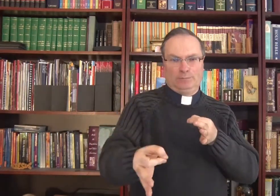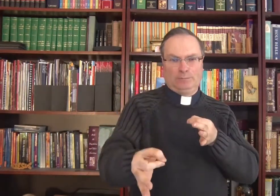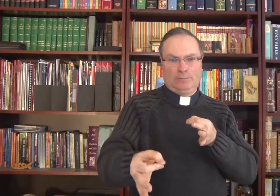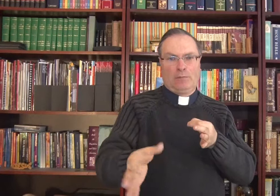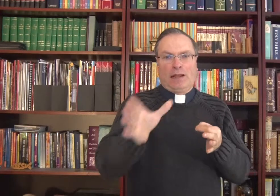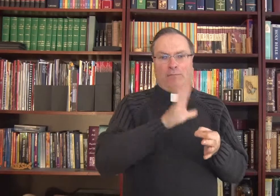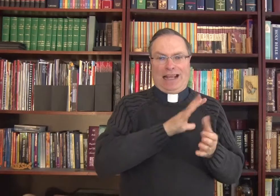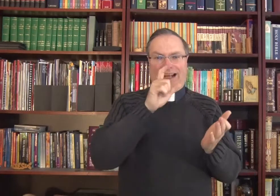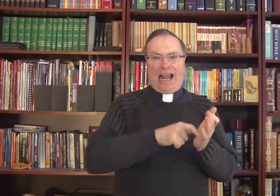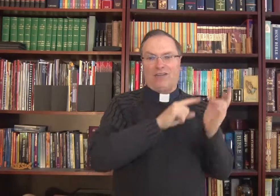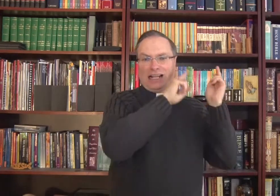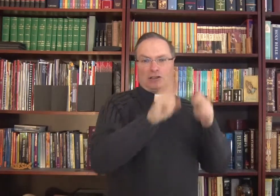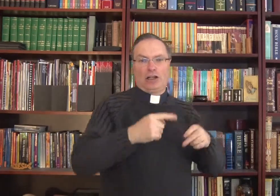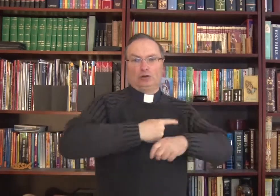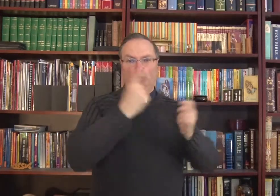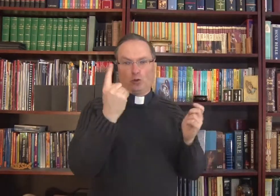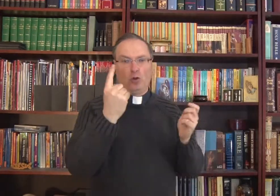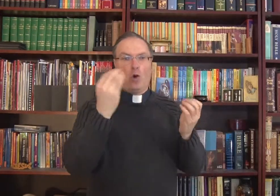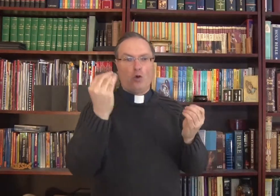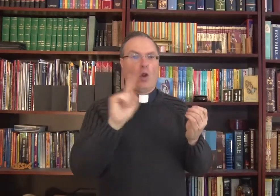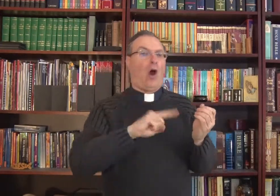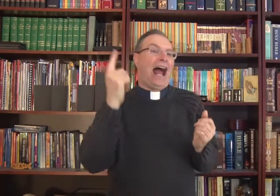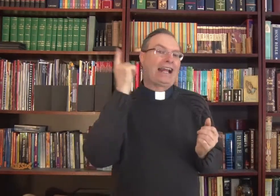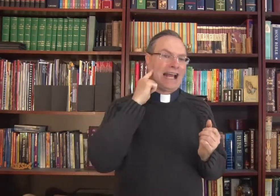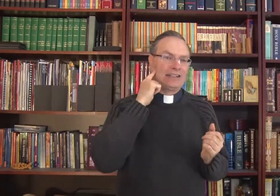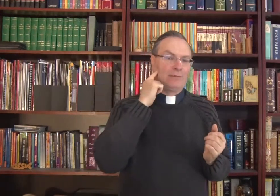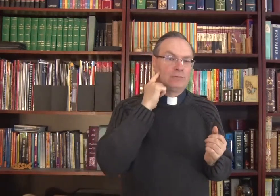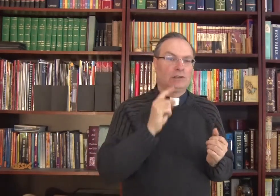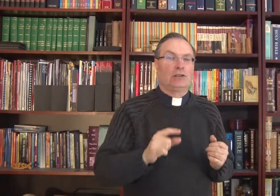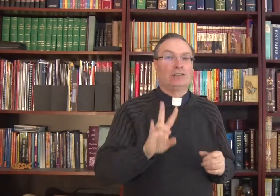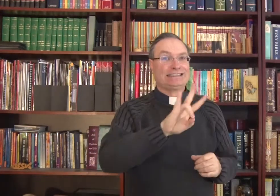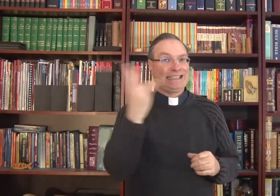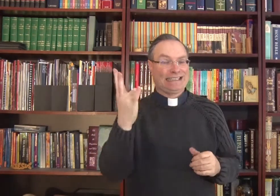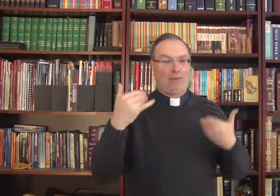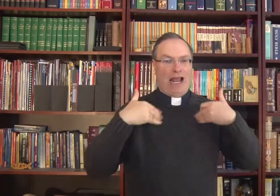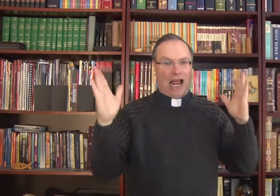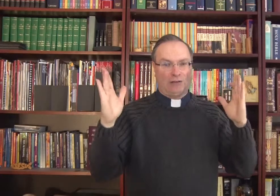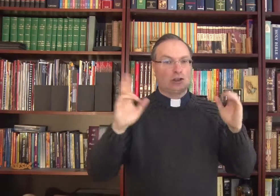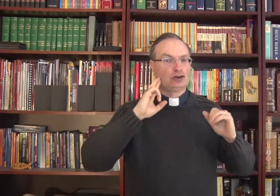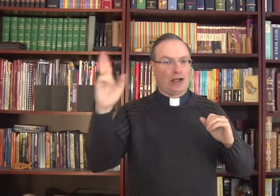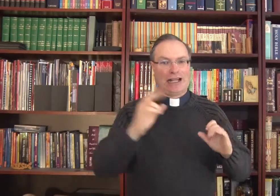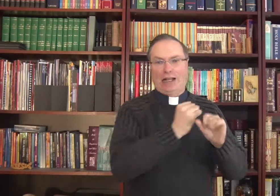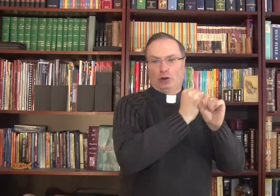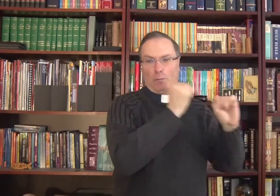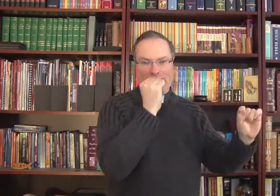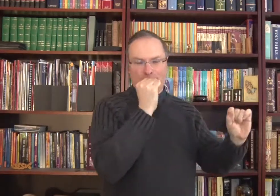mais quand viendront les jours où l'on entendra le septième ange sonner de la trompette,